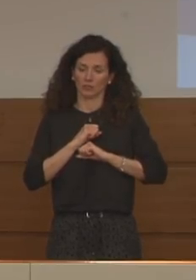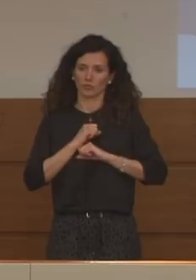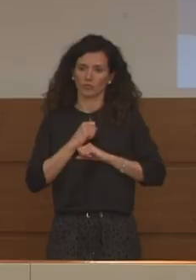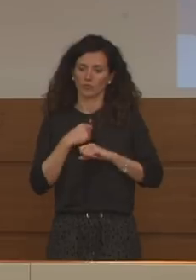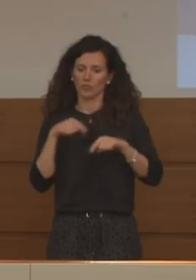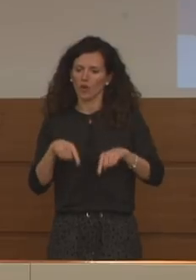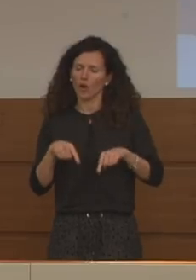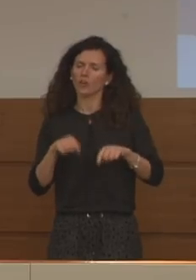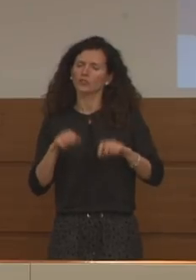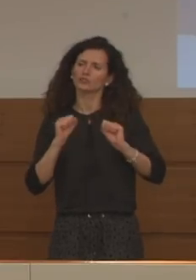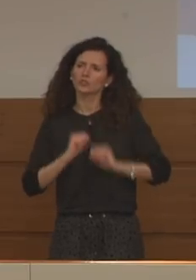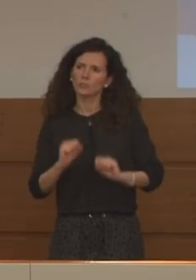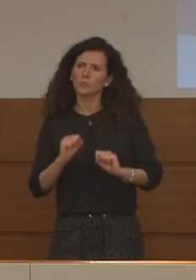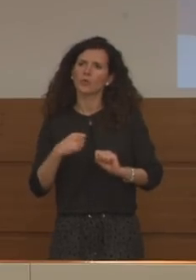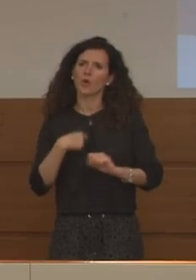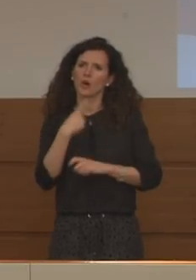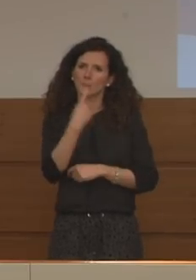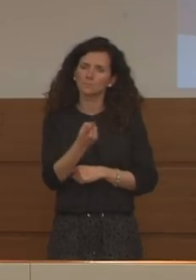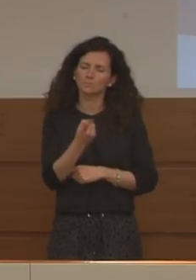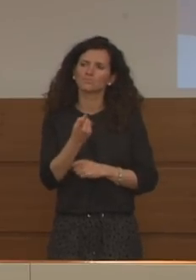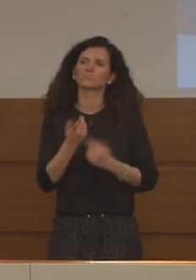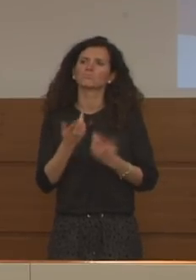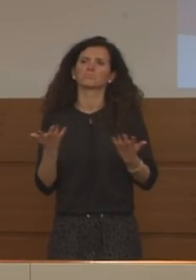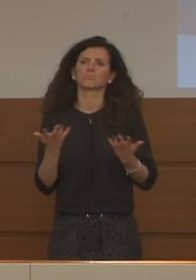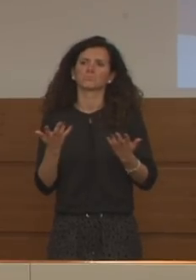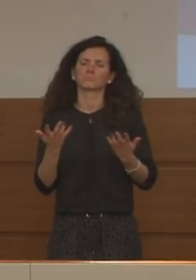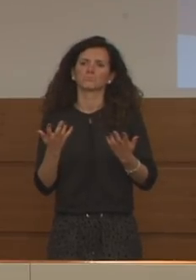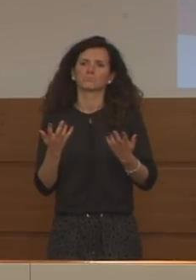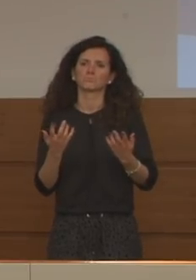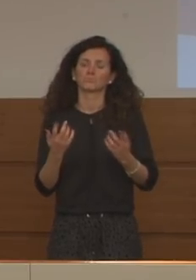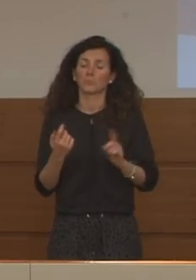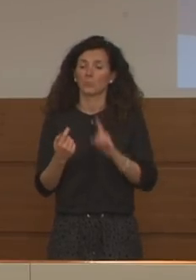fatto che, come ci siamo detti nelle volte scorse, questa è una settimana